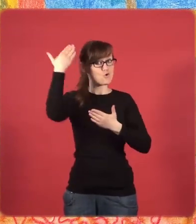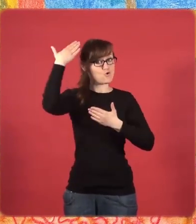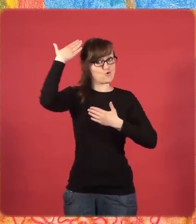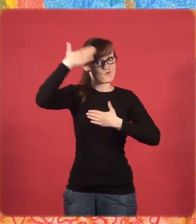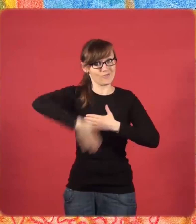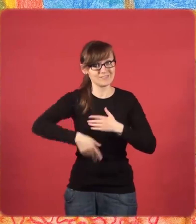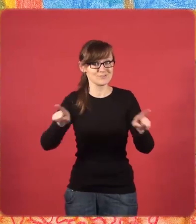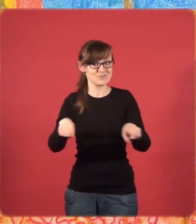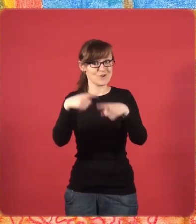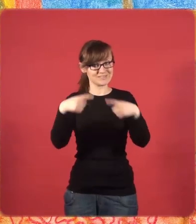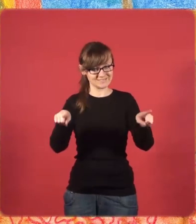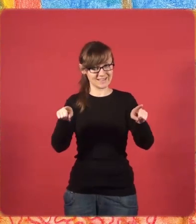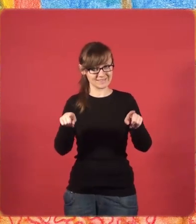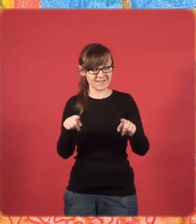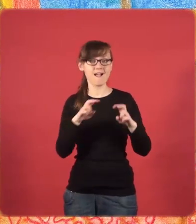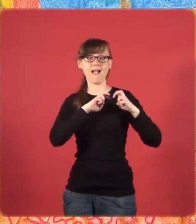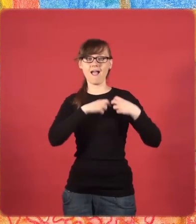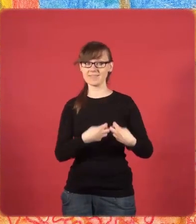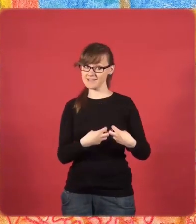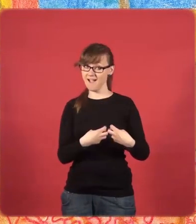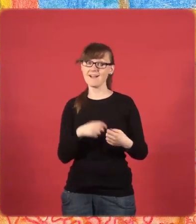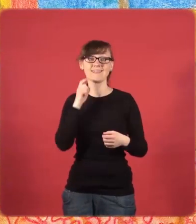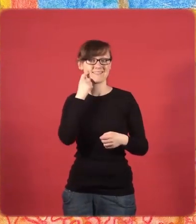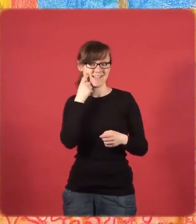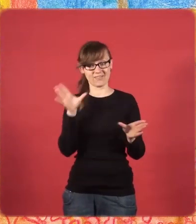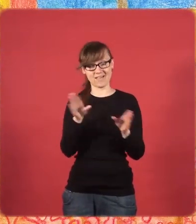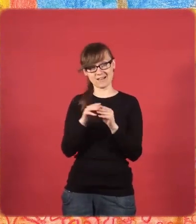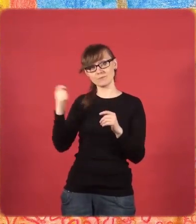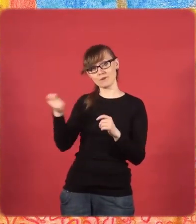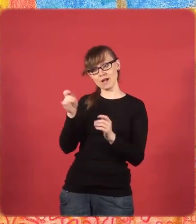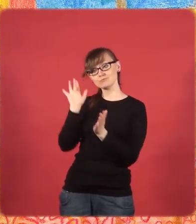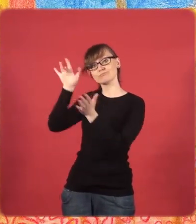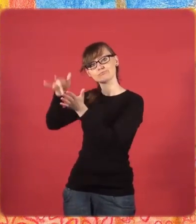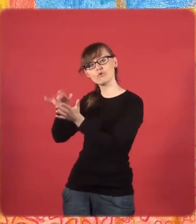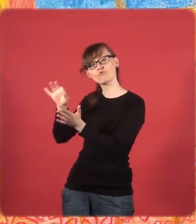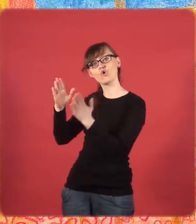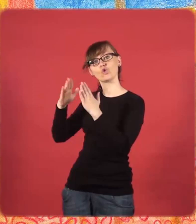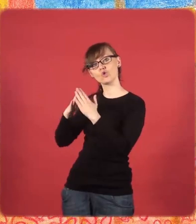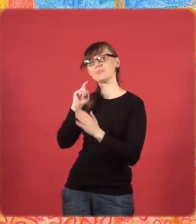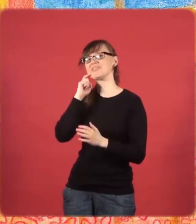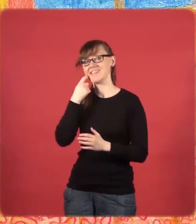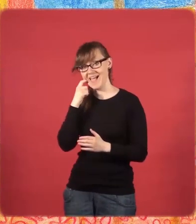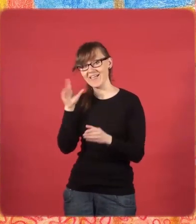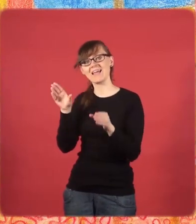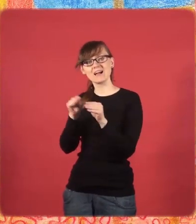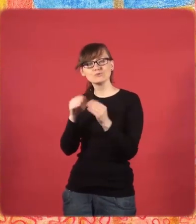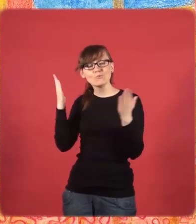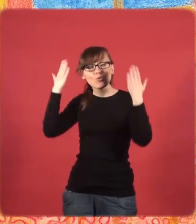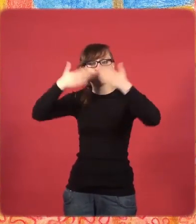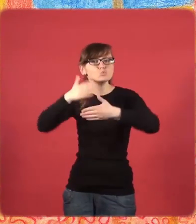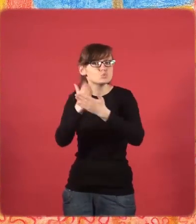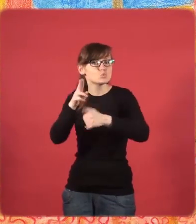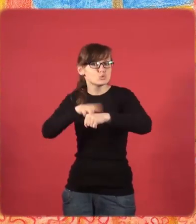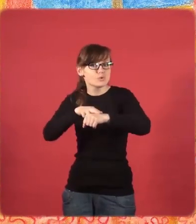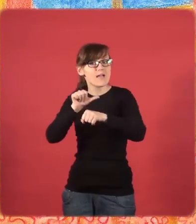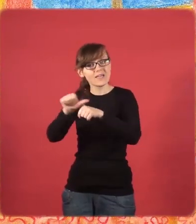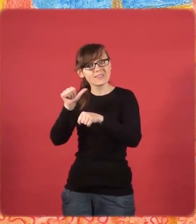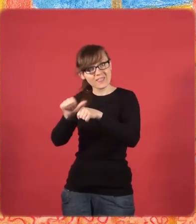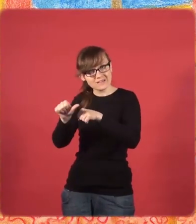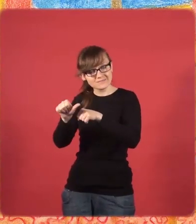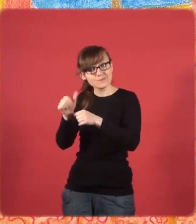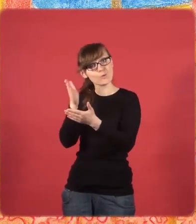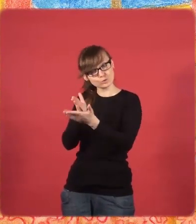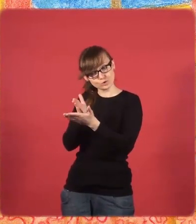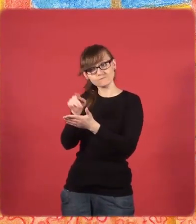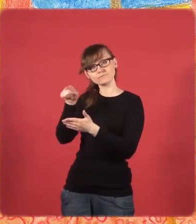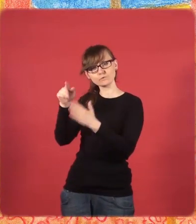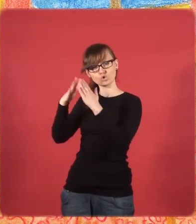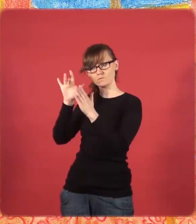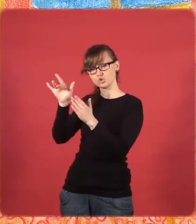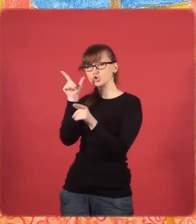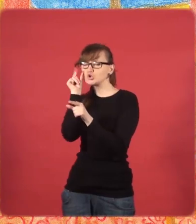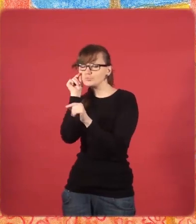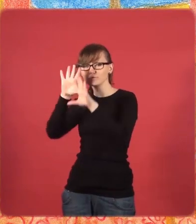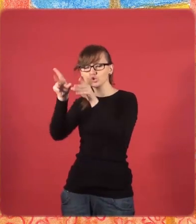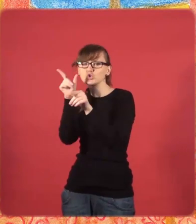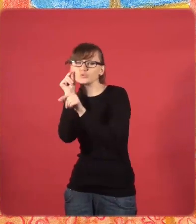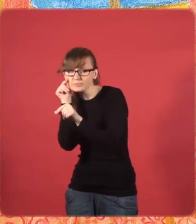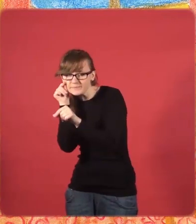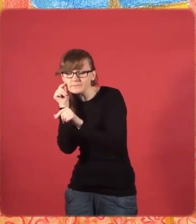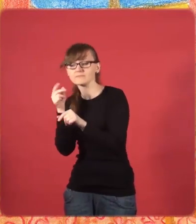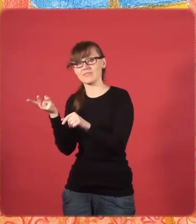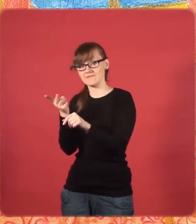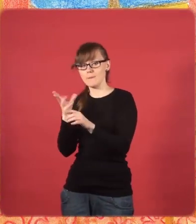Dziewczynki wróciły do domu około jedenastej w nocy, zmęczone, ale szczęśliwe. Wszyscy domownicy już spali. Ania razem z Dianą miały spać w pokoju gościnnym. Ania bardzo przeżywała to wielkie wyróżnienie.